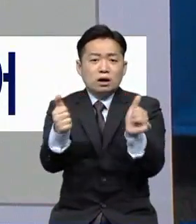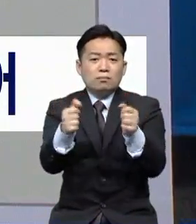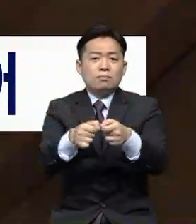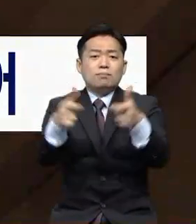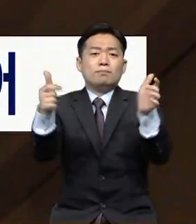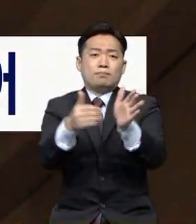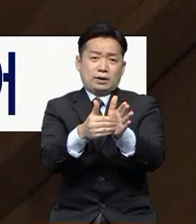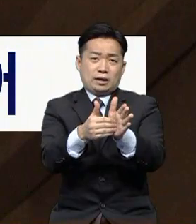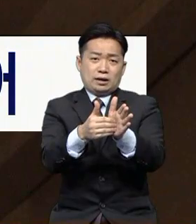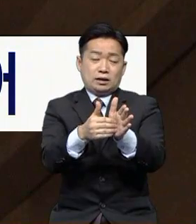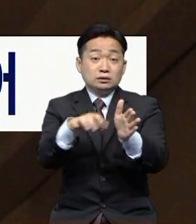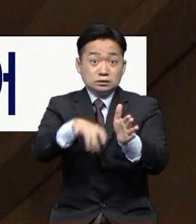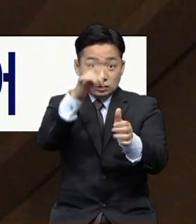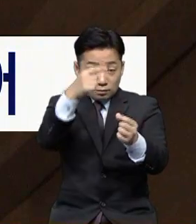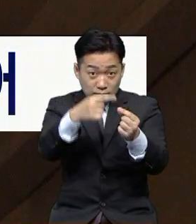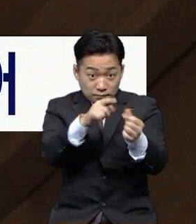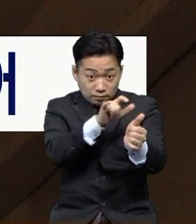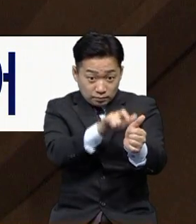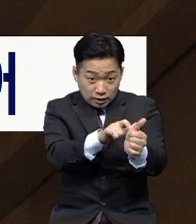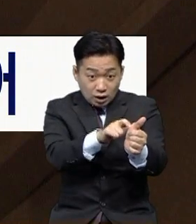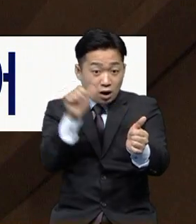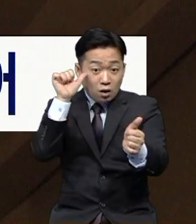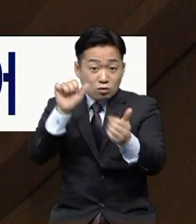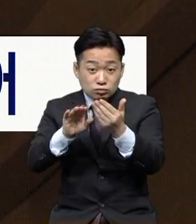첫 확진자가 나온 지 닷새 만에 확진자가 93명으로 늘었습니다.